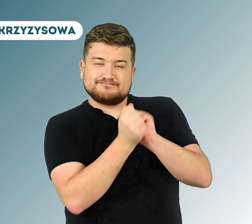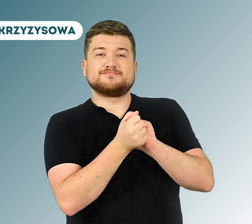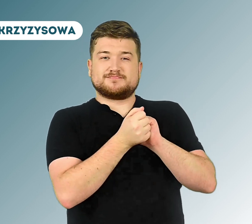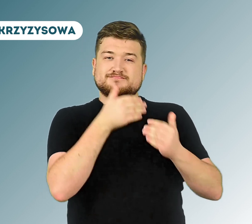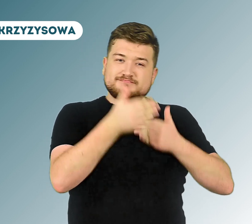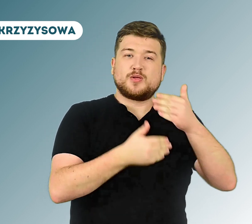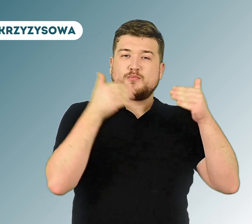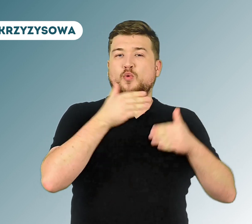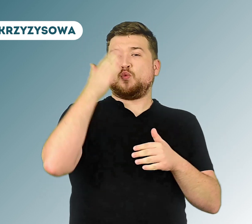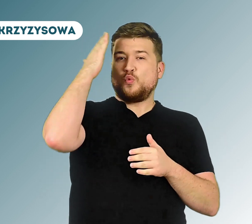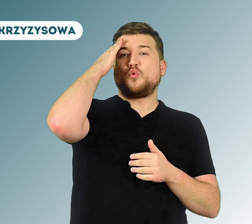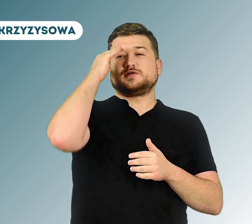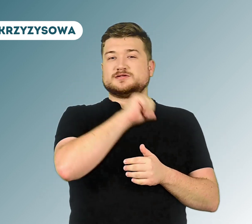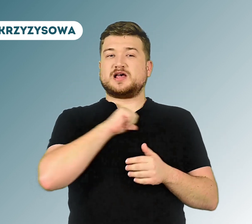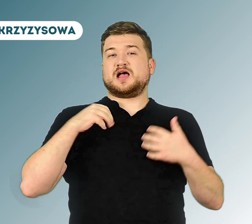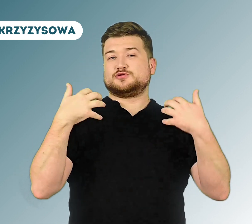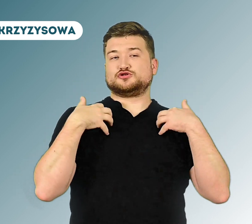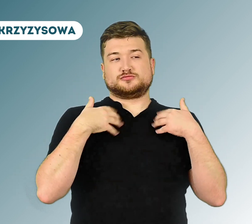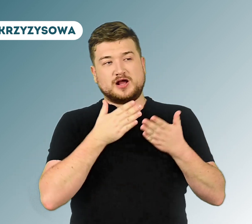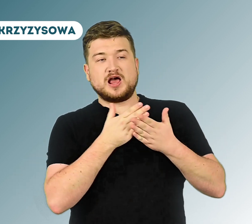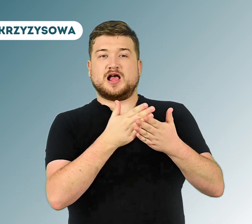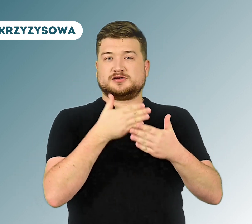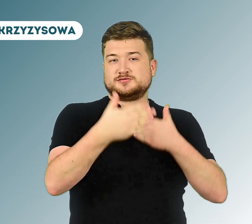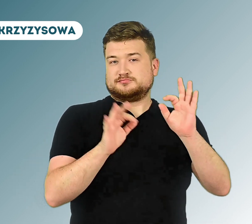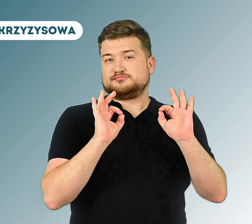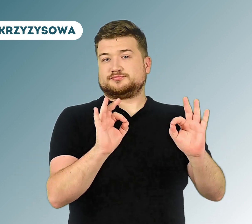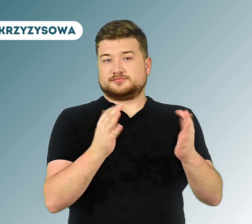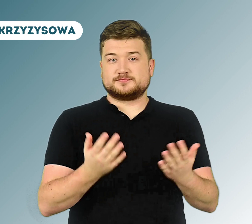i możliwości dalszego radzenia sobie w życiu.